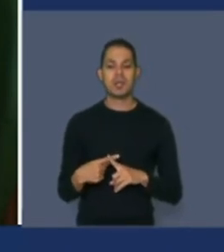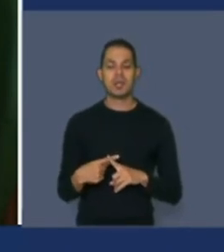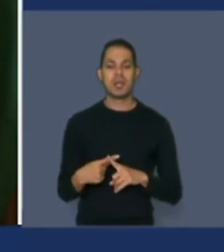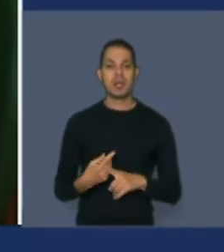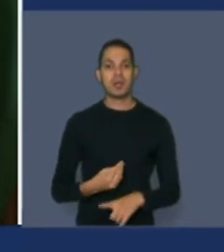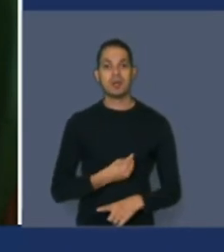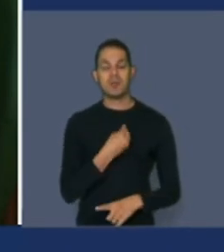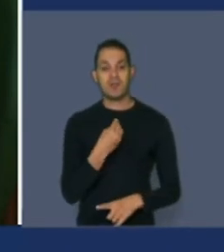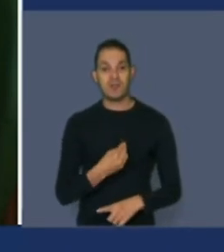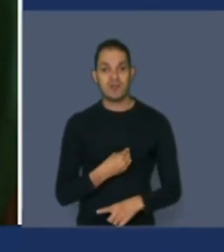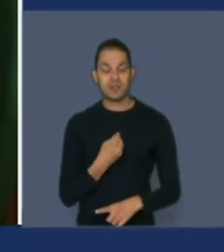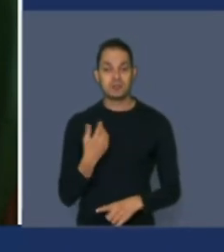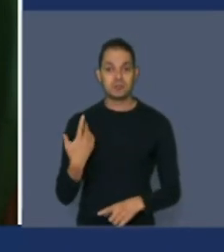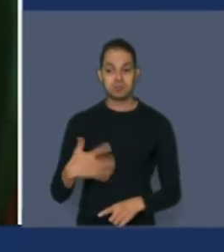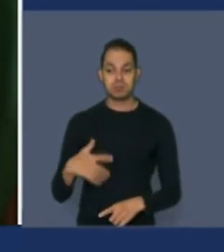NÃO DISCUTEM O ALTO CUSTO DE VIDA QUE O POVO BRASILEIRO